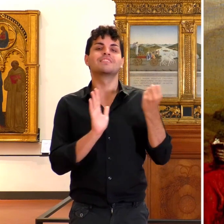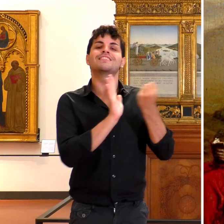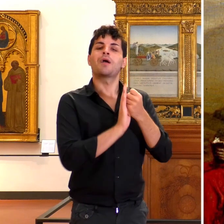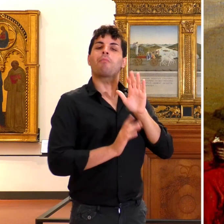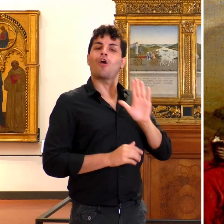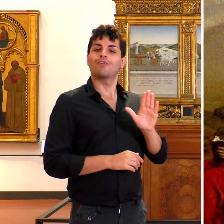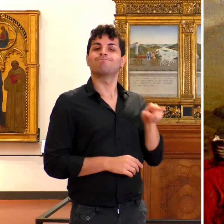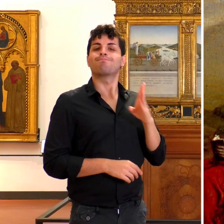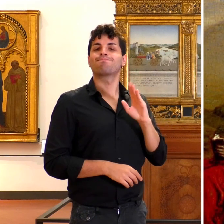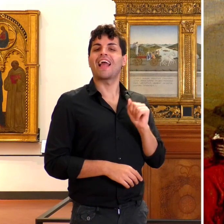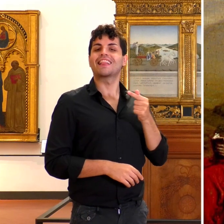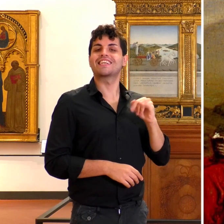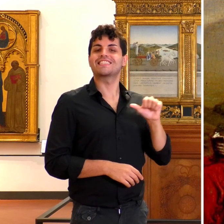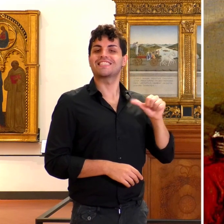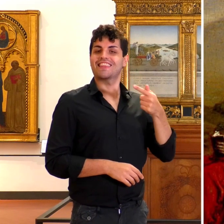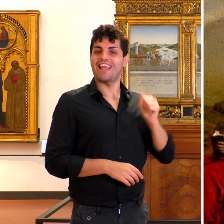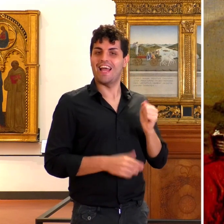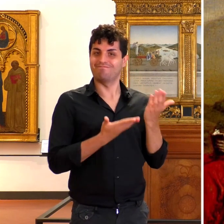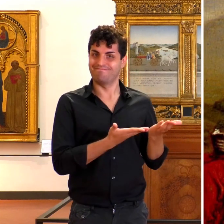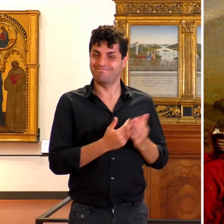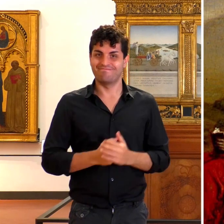Queste sono le virtù di Battista.